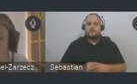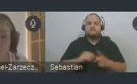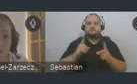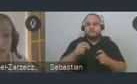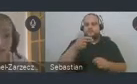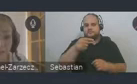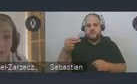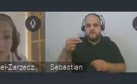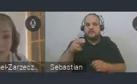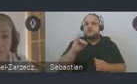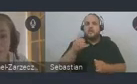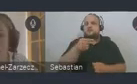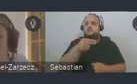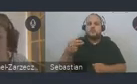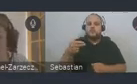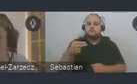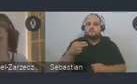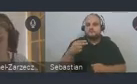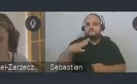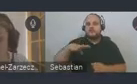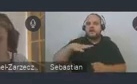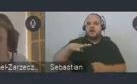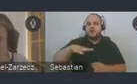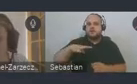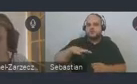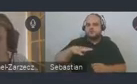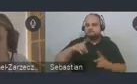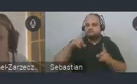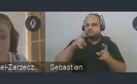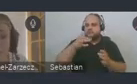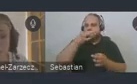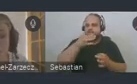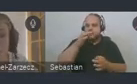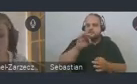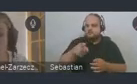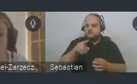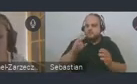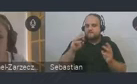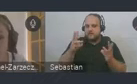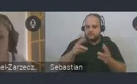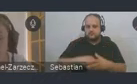Jakie tematy warto poruszać na warsztatach? Możecie, jak ja będę tutaj czytać i omawiać,